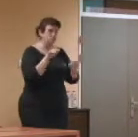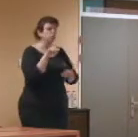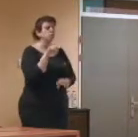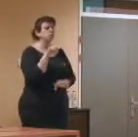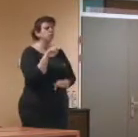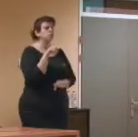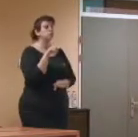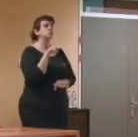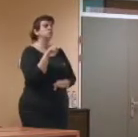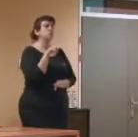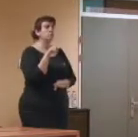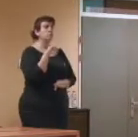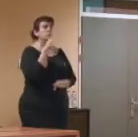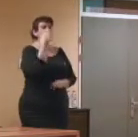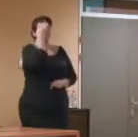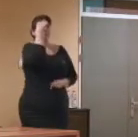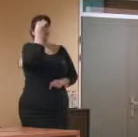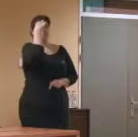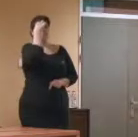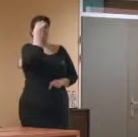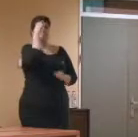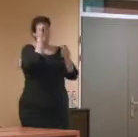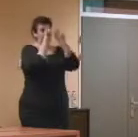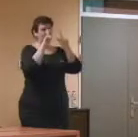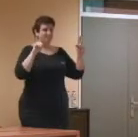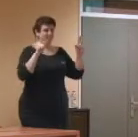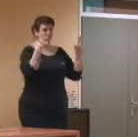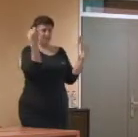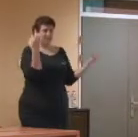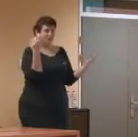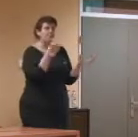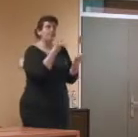primero una efemérides. Sabéis que el 9 de diciembre es el día internacional de lucha